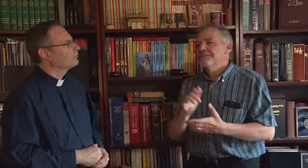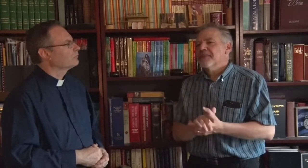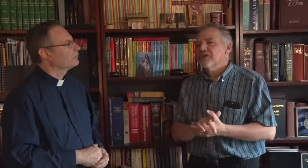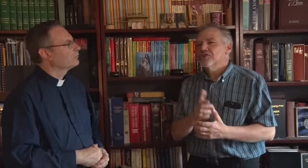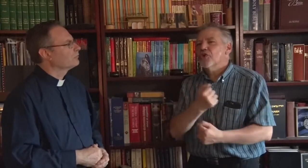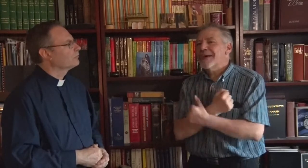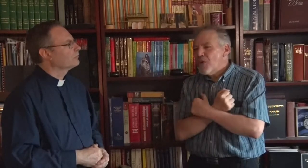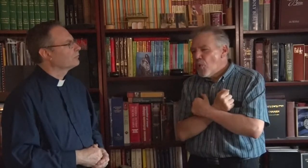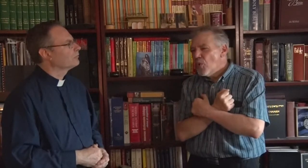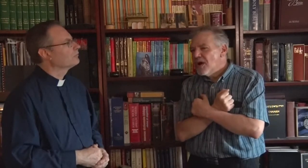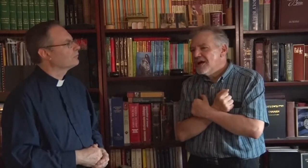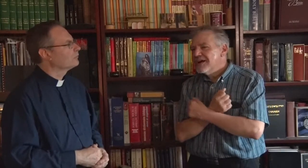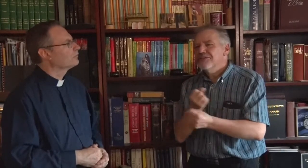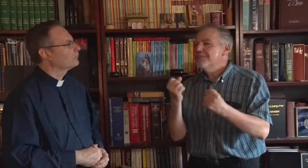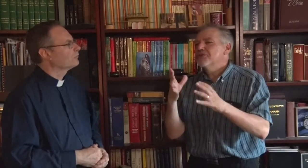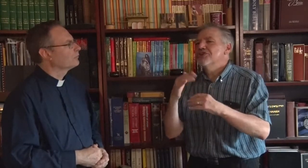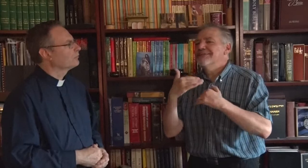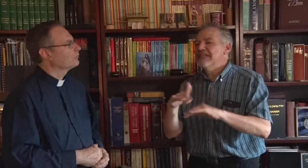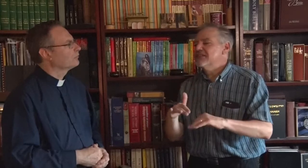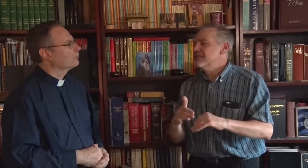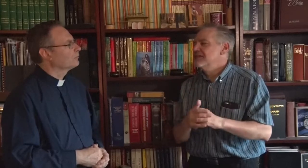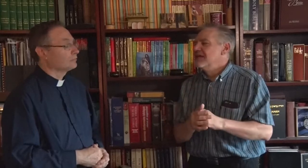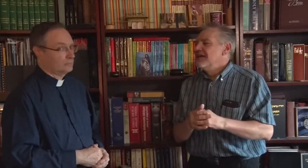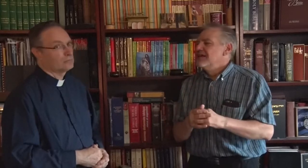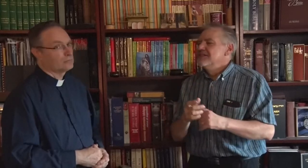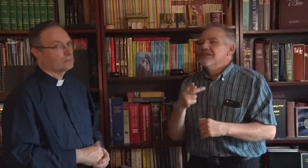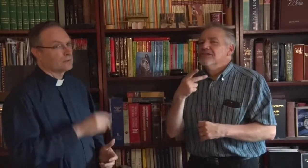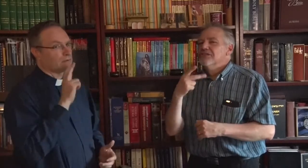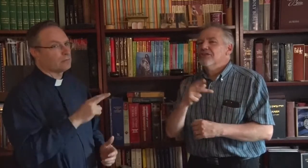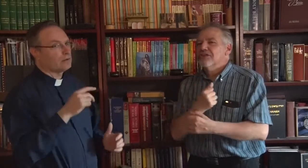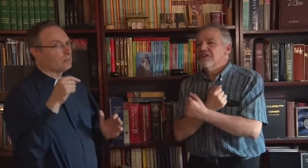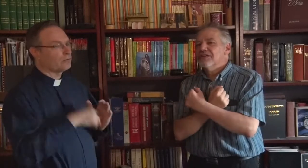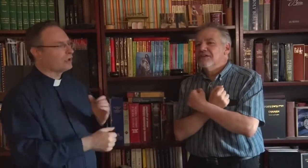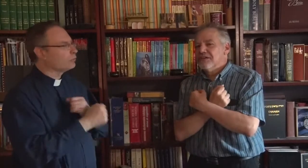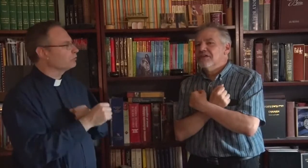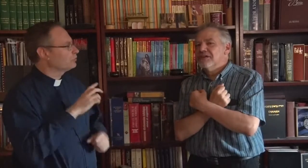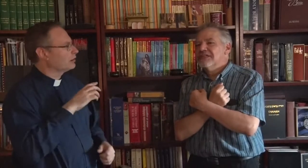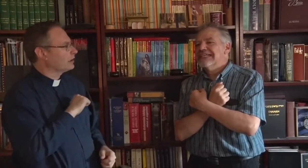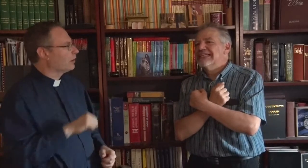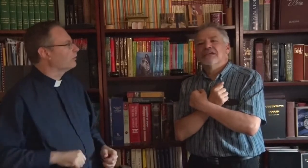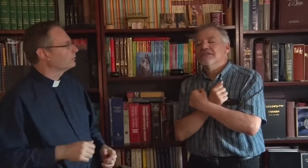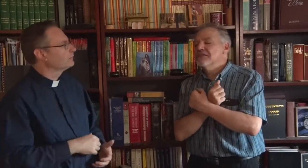que son amour n’a pas de limite. Vraiment un profond amour du Seigneur.